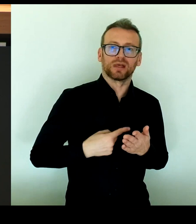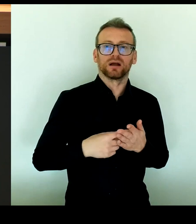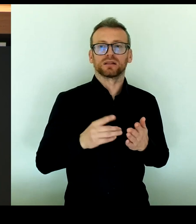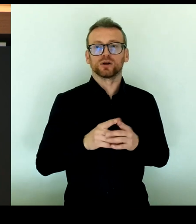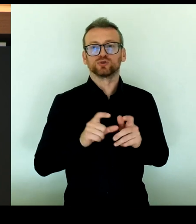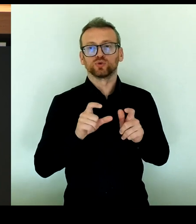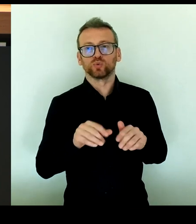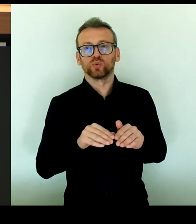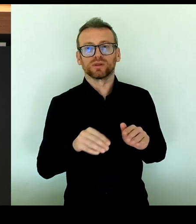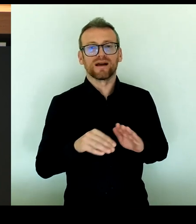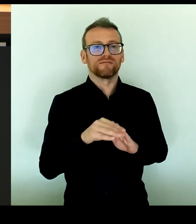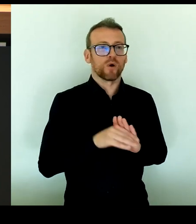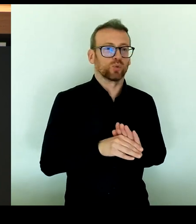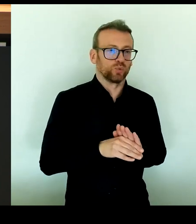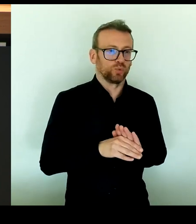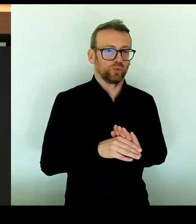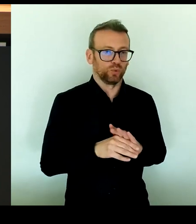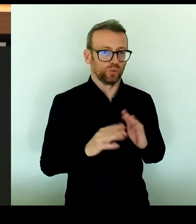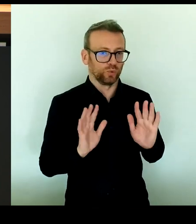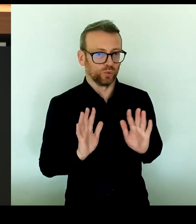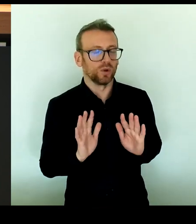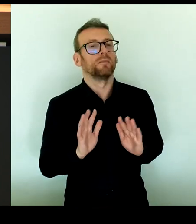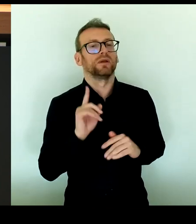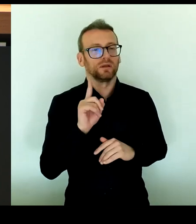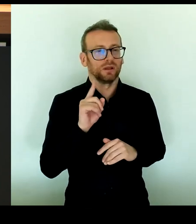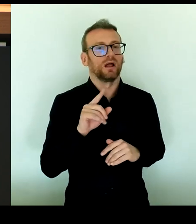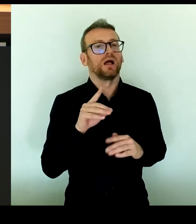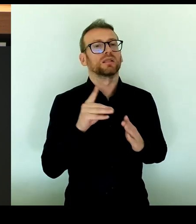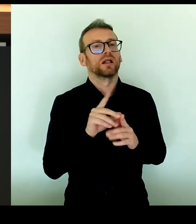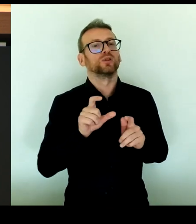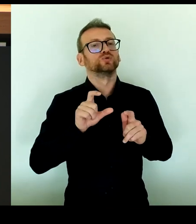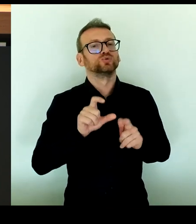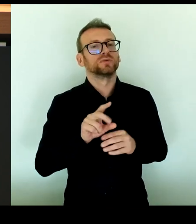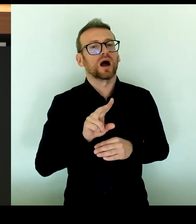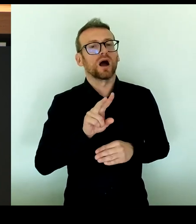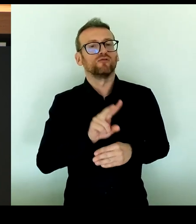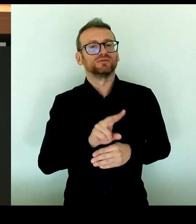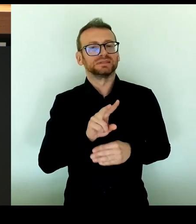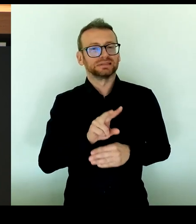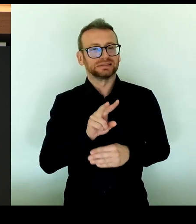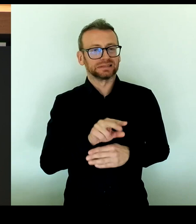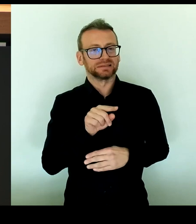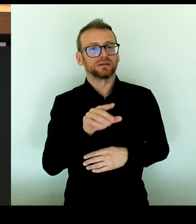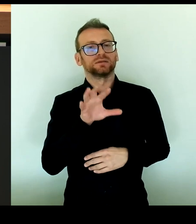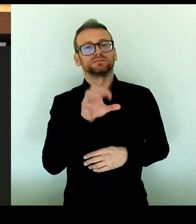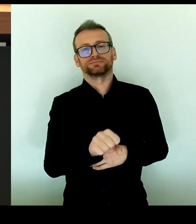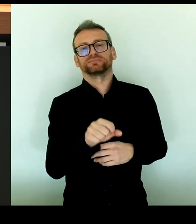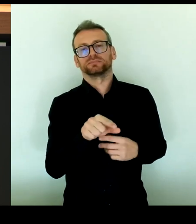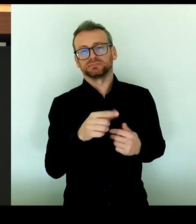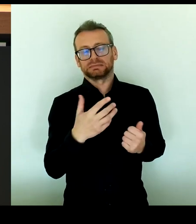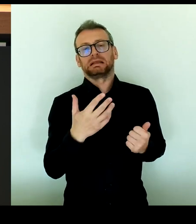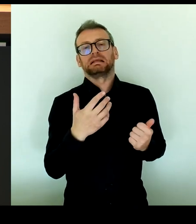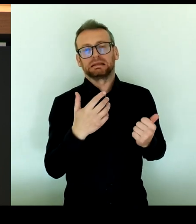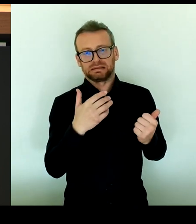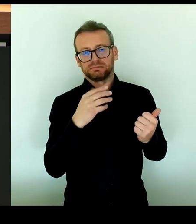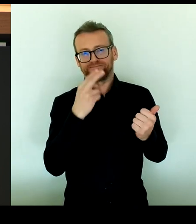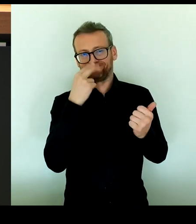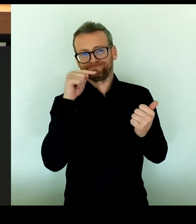zurück. Vor allem die vorgesehenen umfassenden Bereichsausnahmen widersprachen den Anforderungen an ein modernes Gesetz.